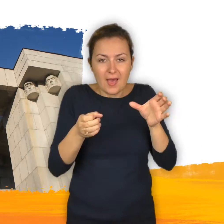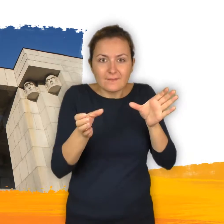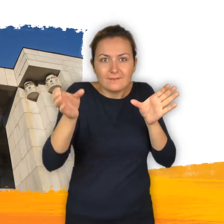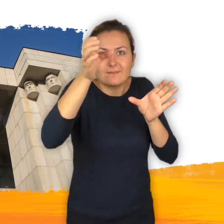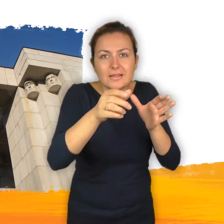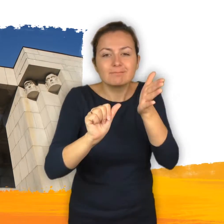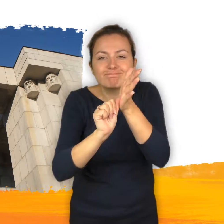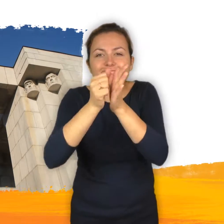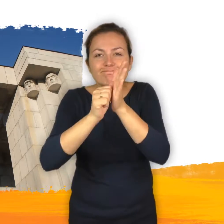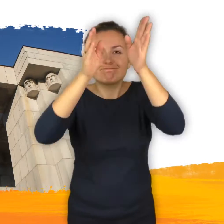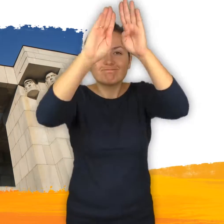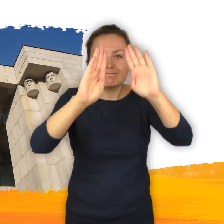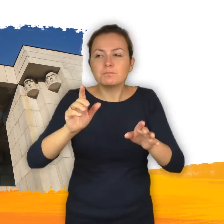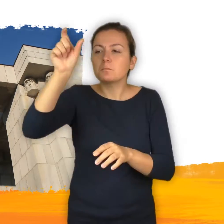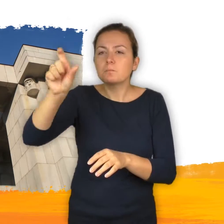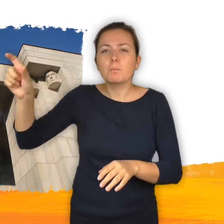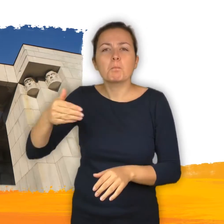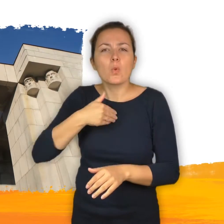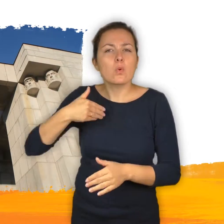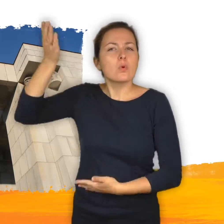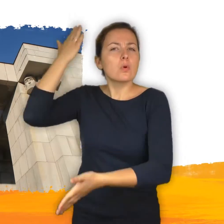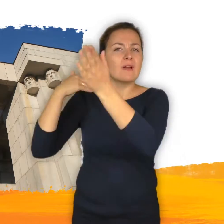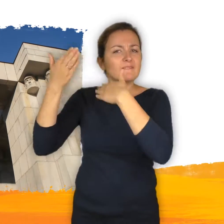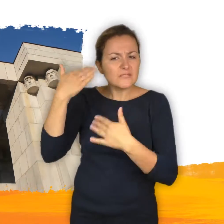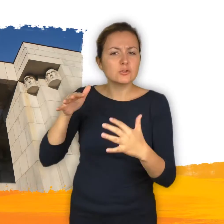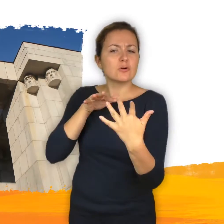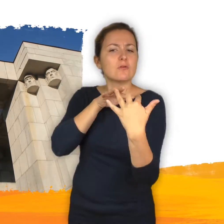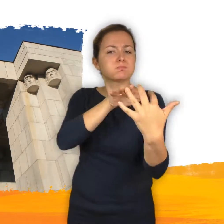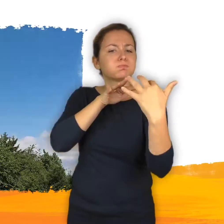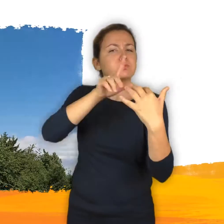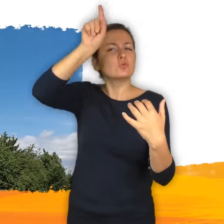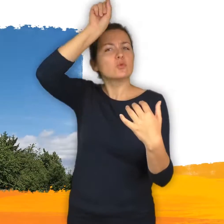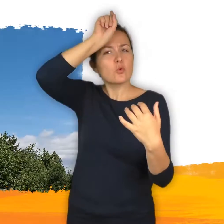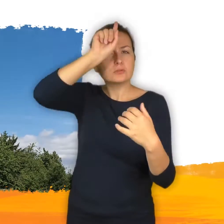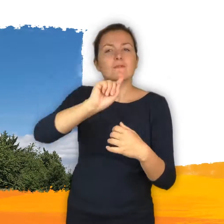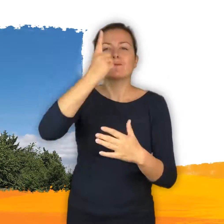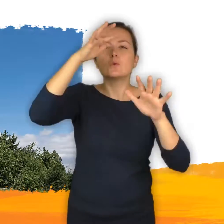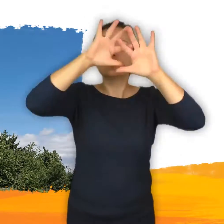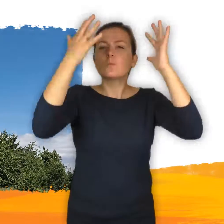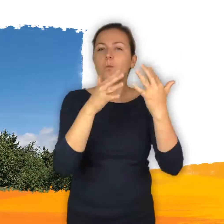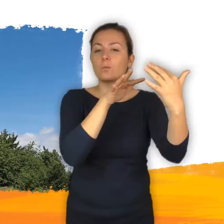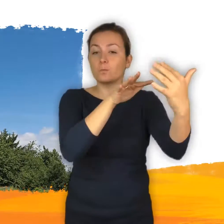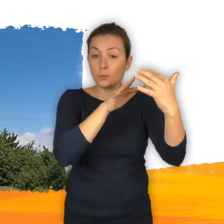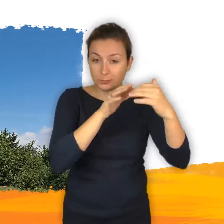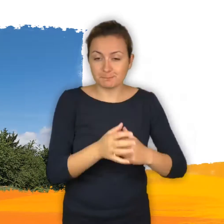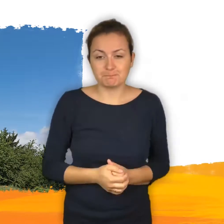Teraz nad amfiteatrem stoi pomnik polskich powstańców, którzy walczyli tutaj z Niemcami po I Wojnie Światowej.